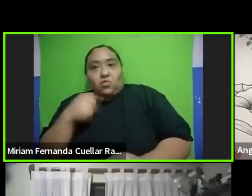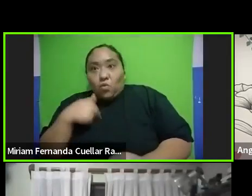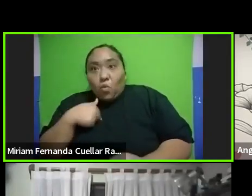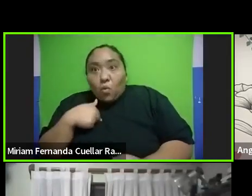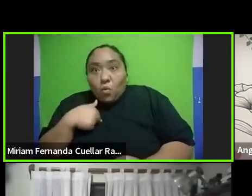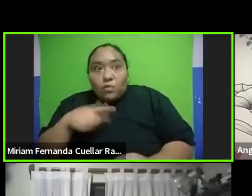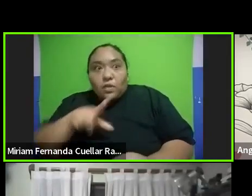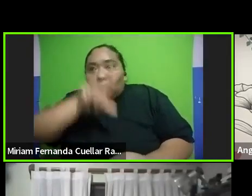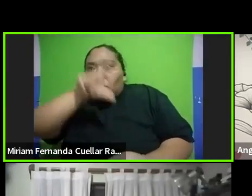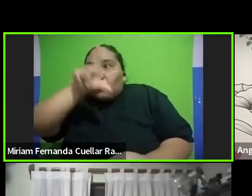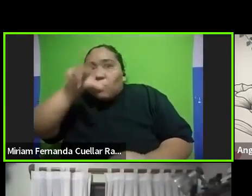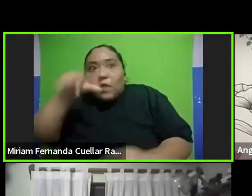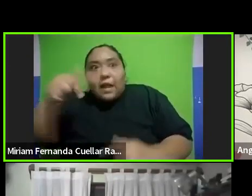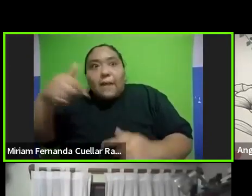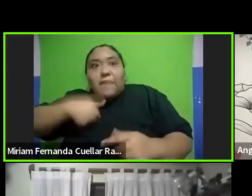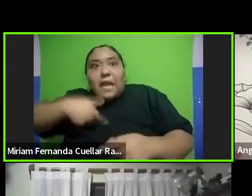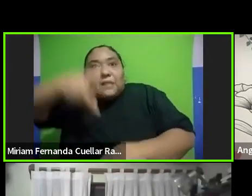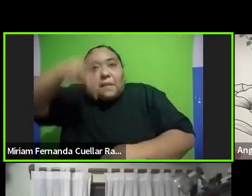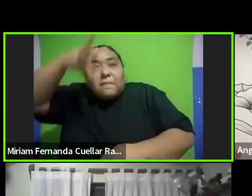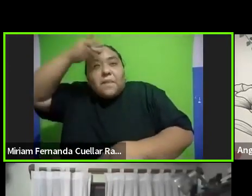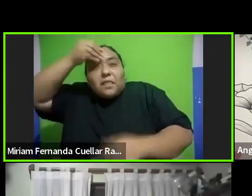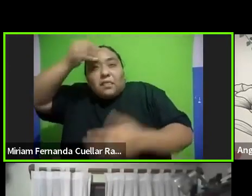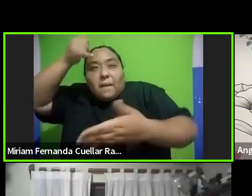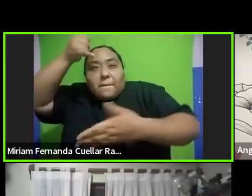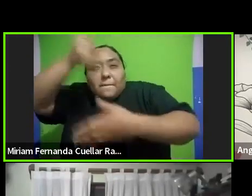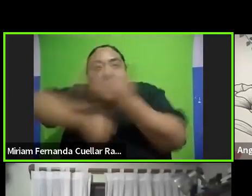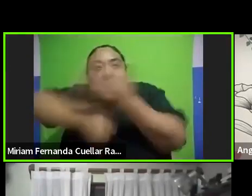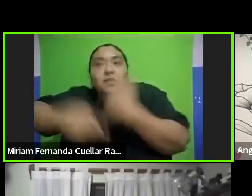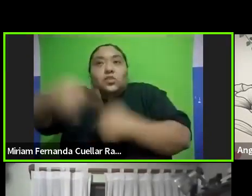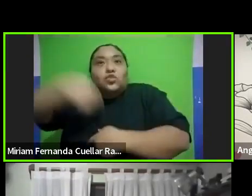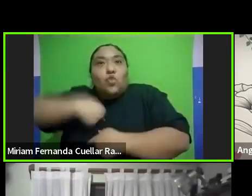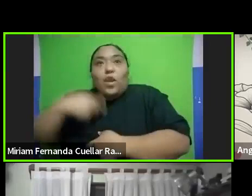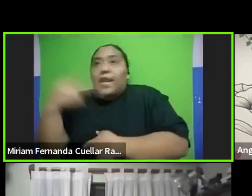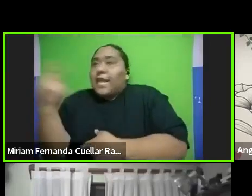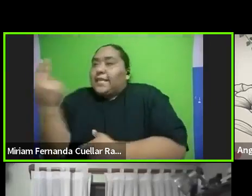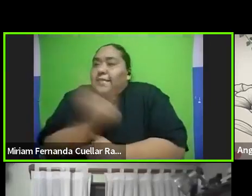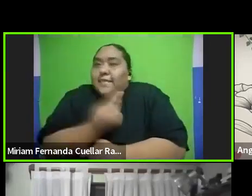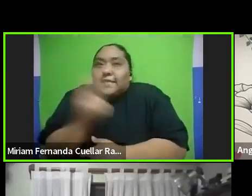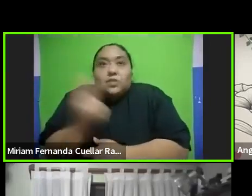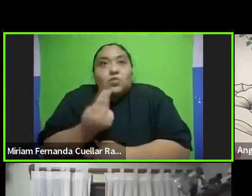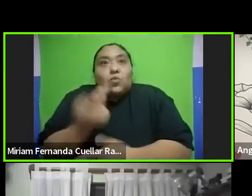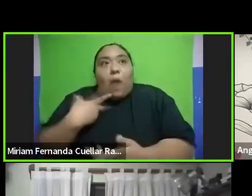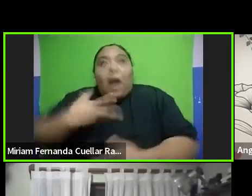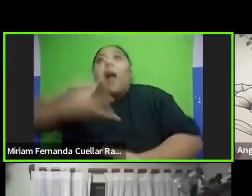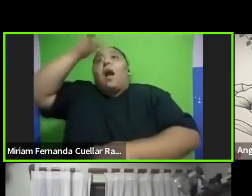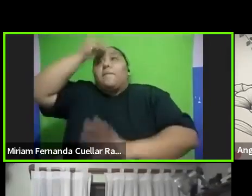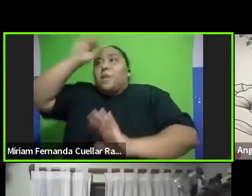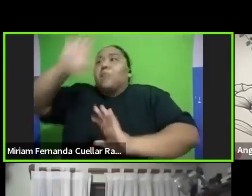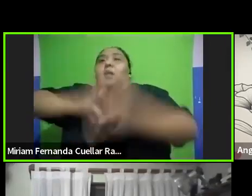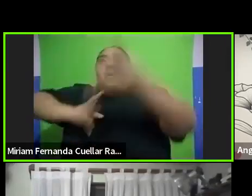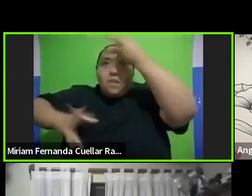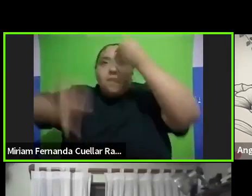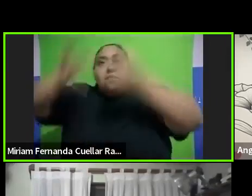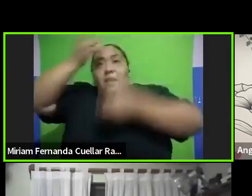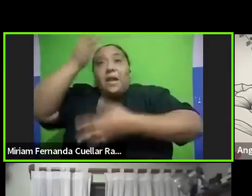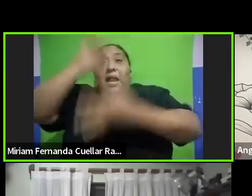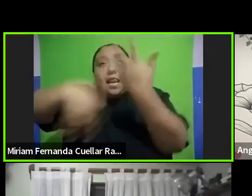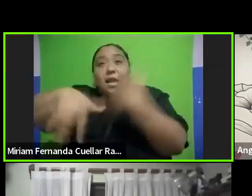e más este a fondo, lo que estaba sucediendo es que ha sidoones a sido necesario hacerme sido necesario hacerme competente en lengua de señas tente lengua de señas y